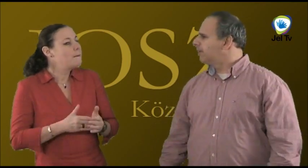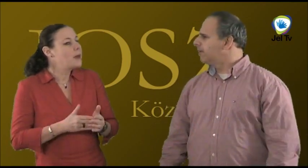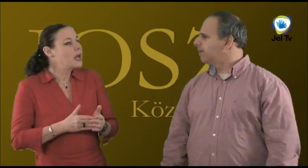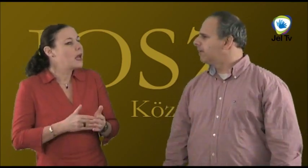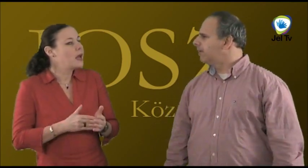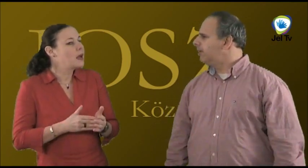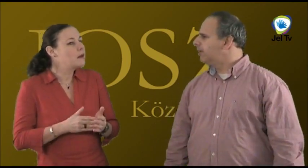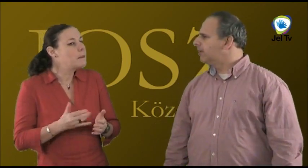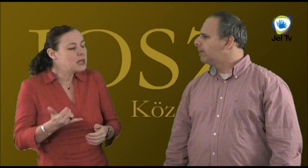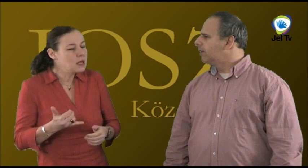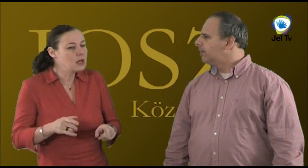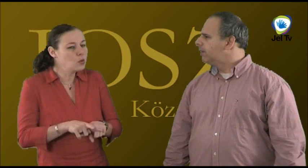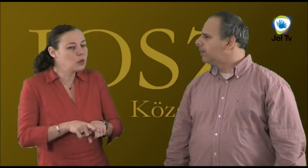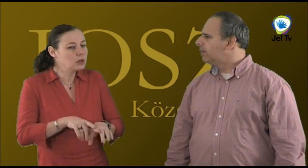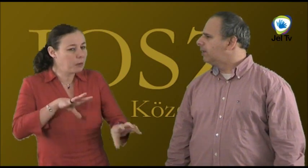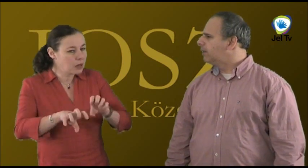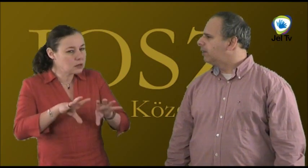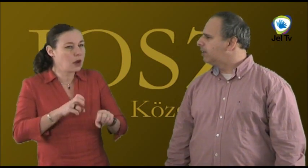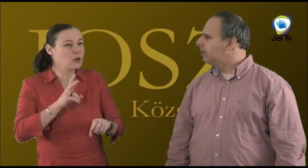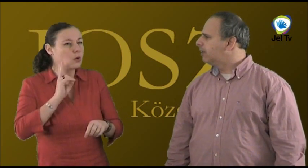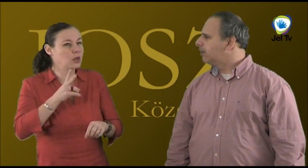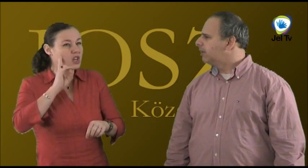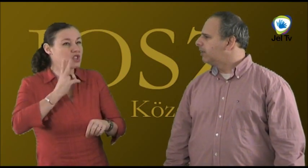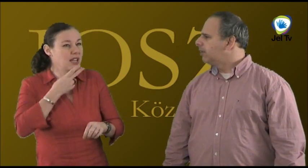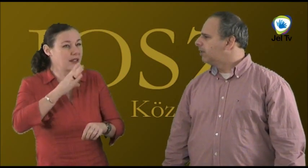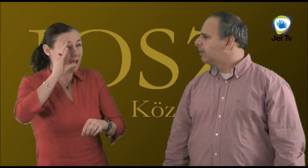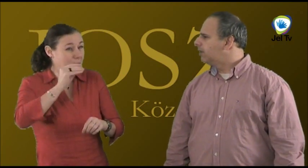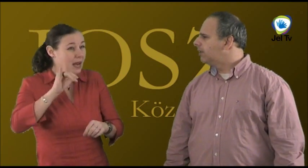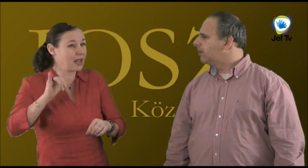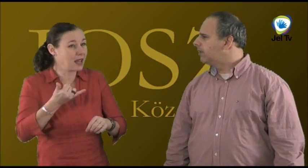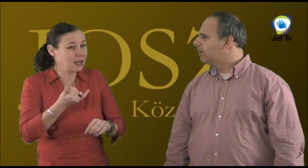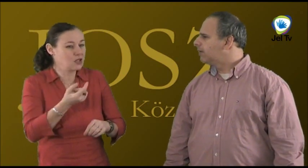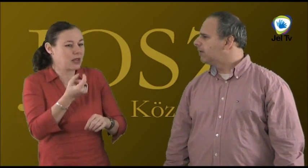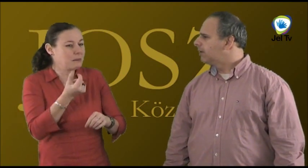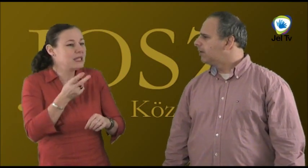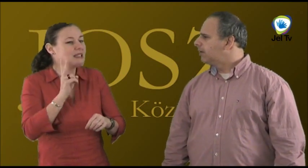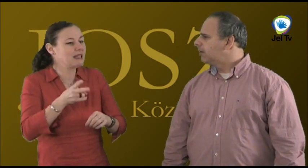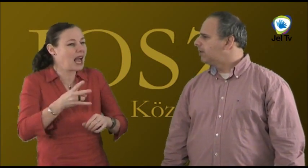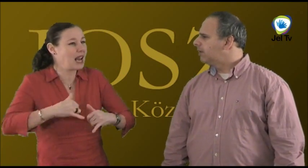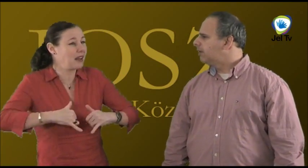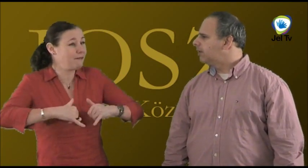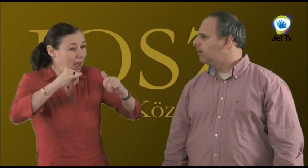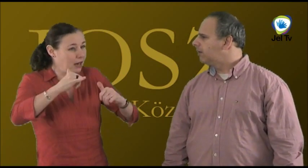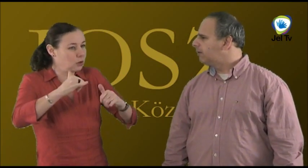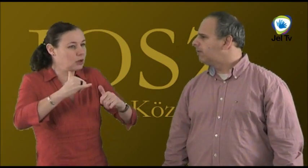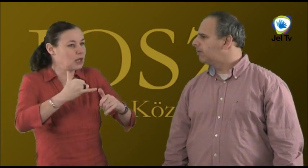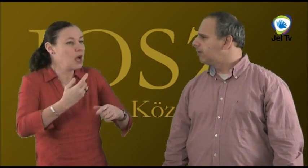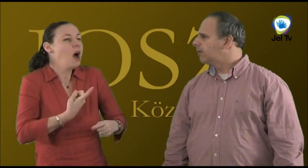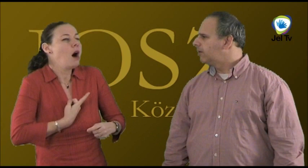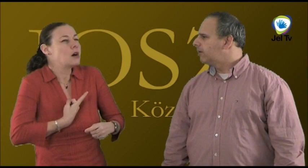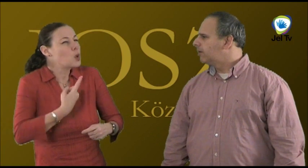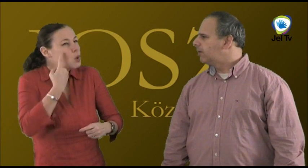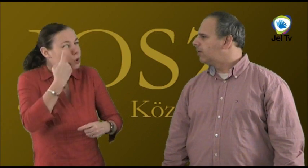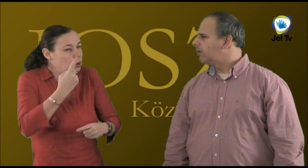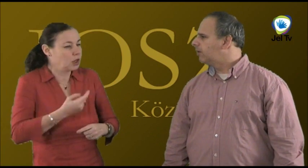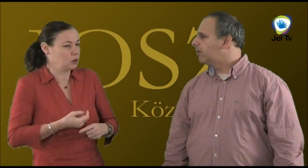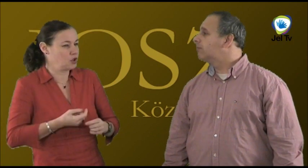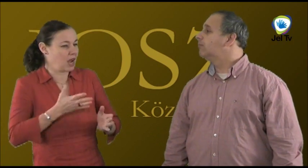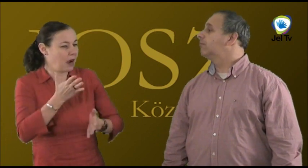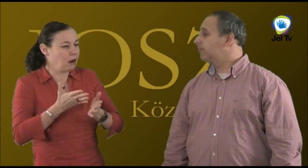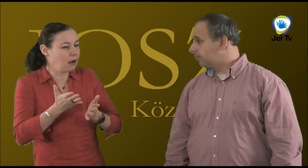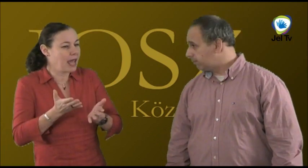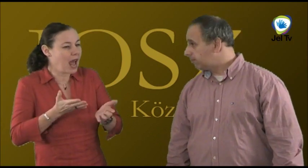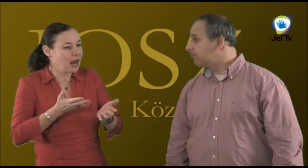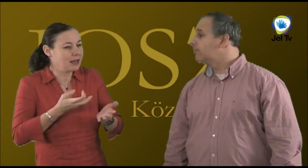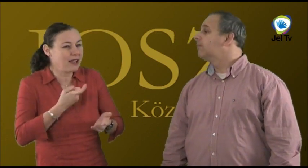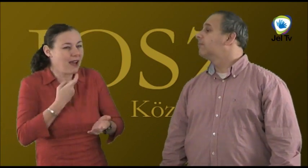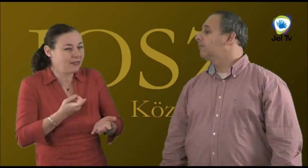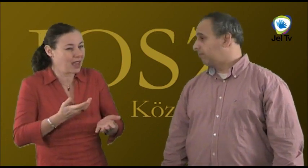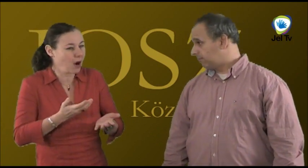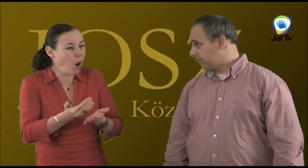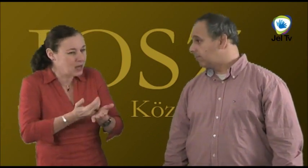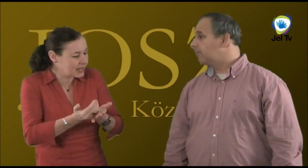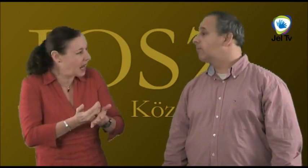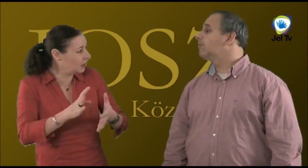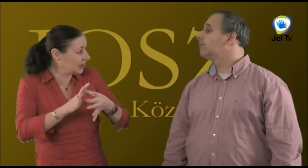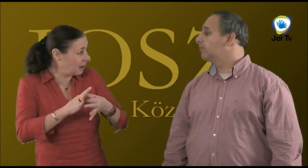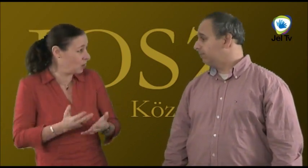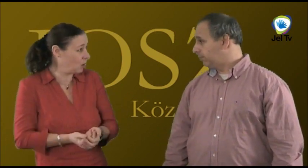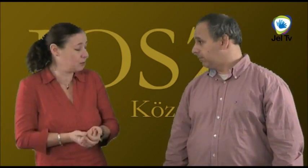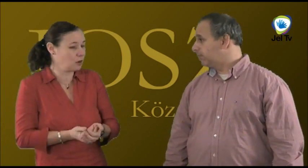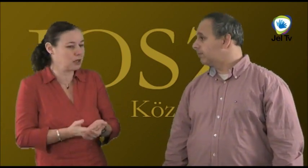Még mindig úgy tapasztaljuk, hogy a siket embereknél is egy picit kellene fejlődni az öntudatosságuknak, a jelnyelv használatával kapcsolatban.